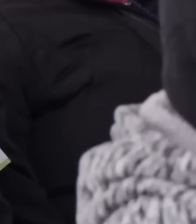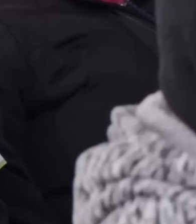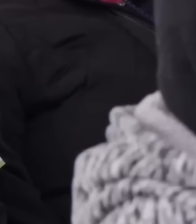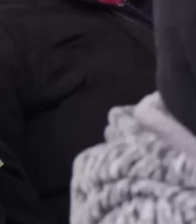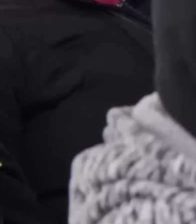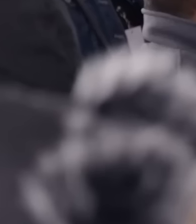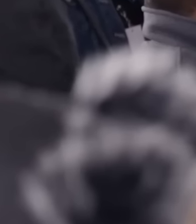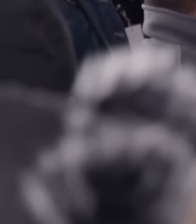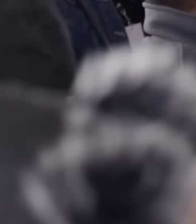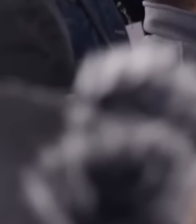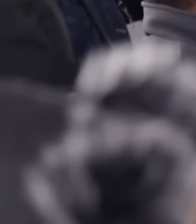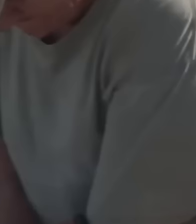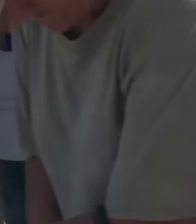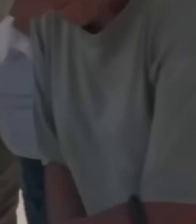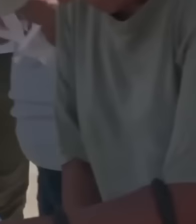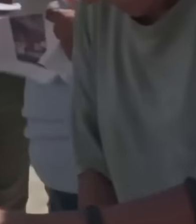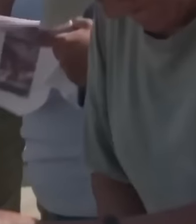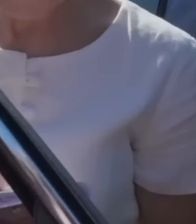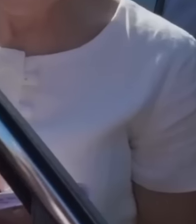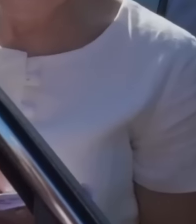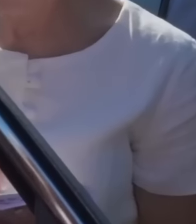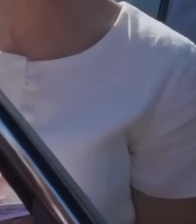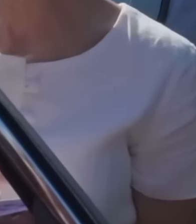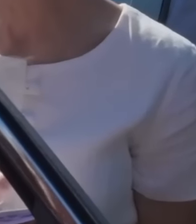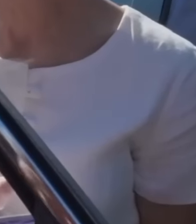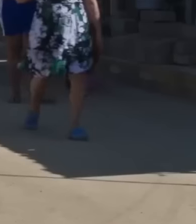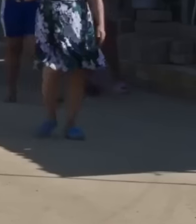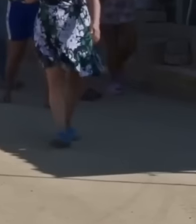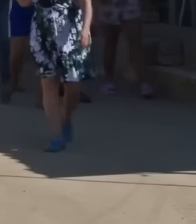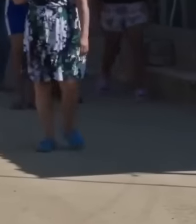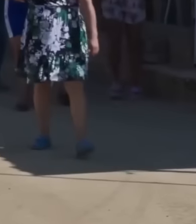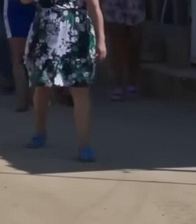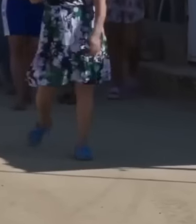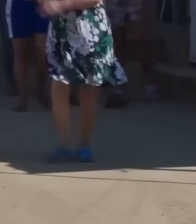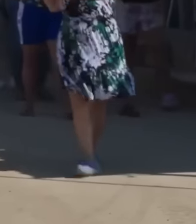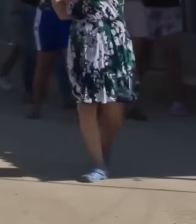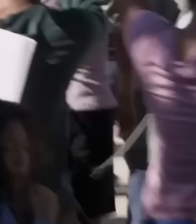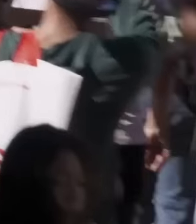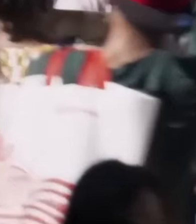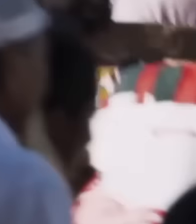campesinas, se ha emitido una orden histórica, el perdón total de las deudas inapagables con